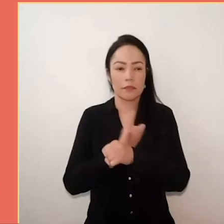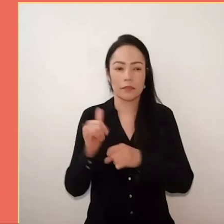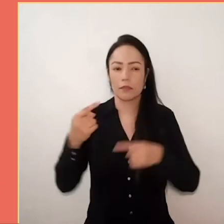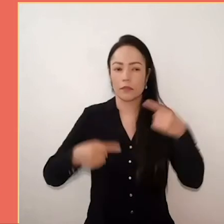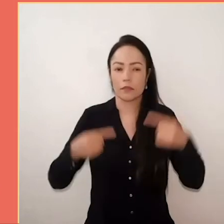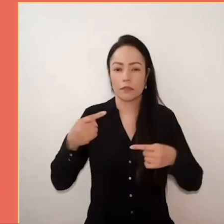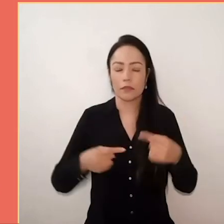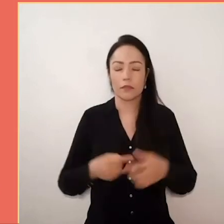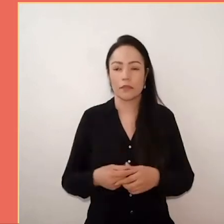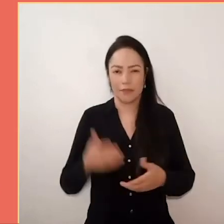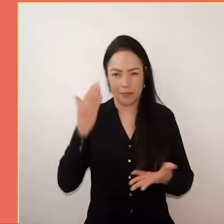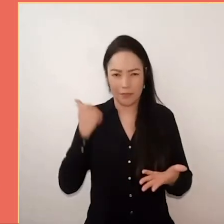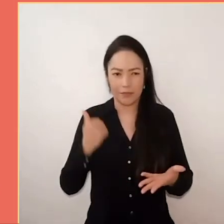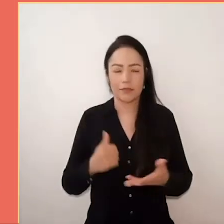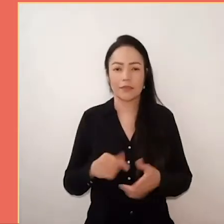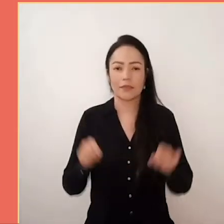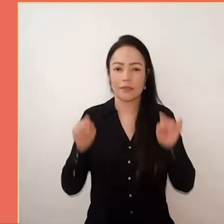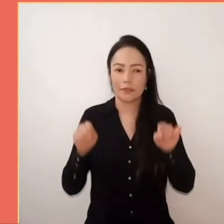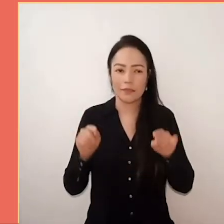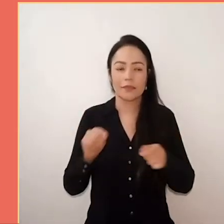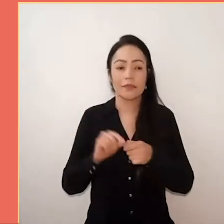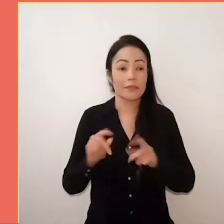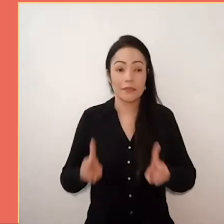Sabe, assim, isso de faz sempre, repetidamente,